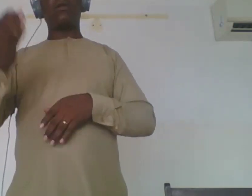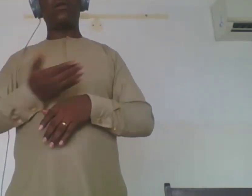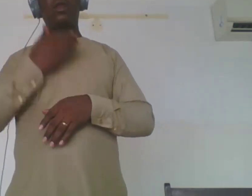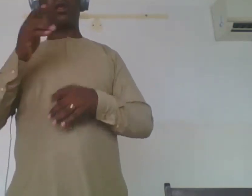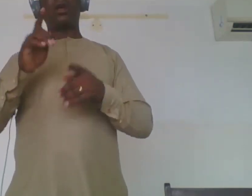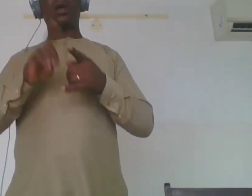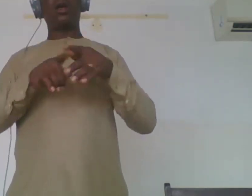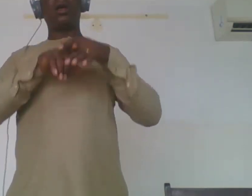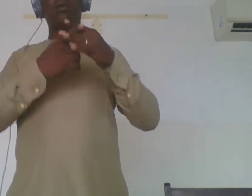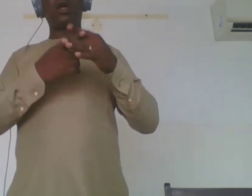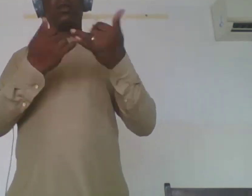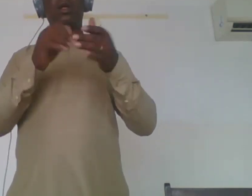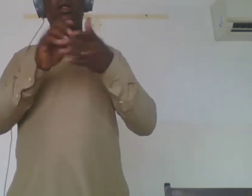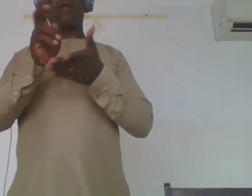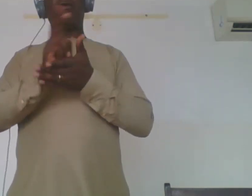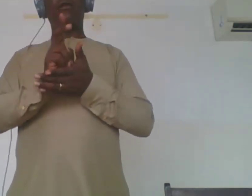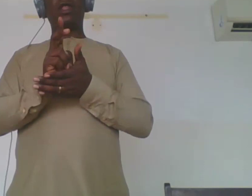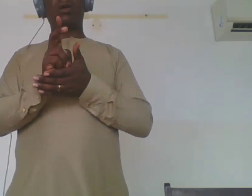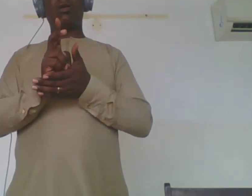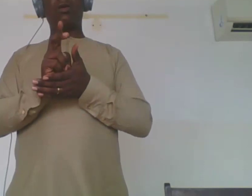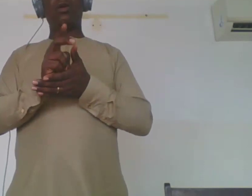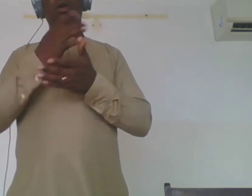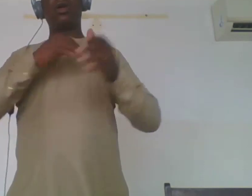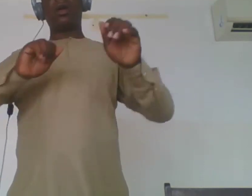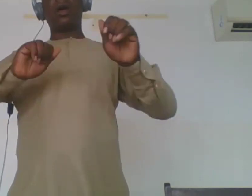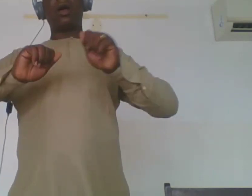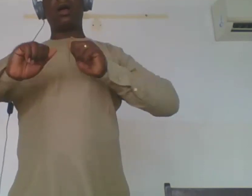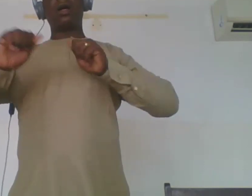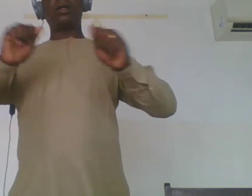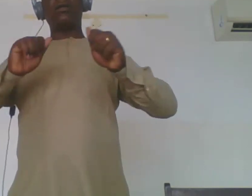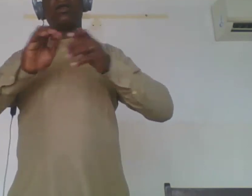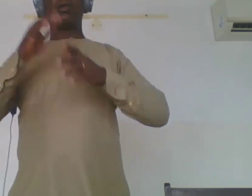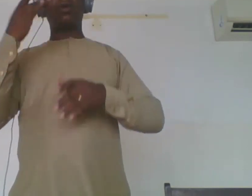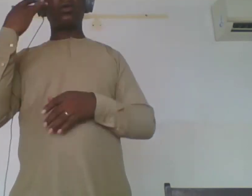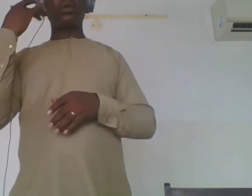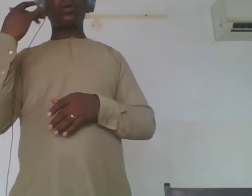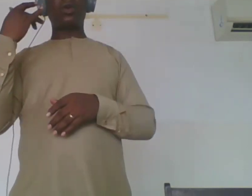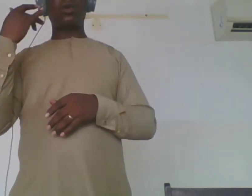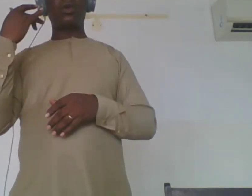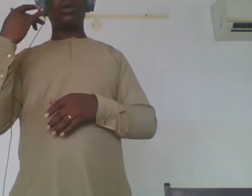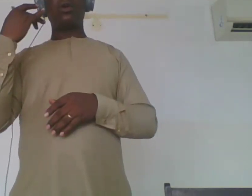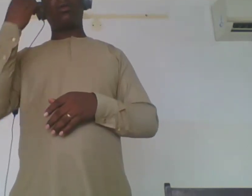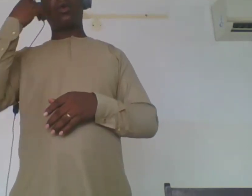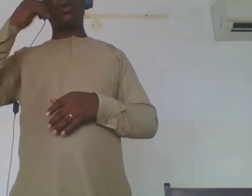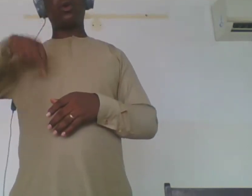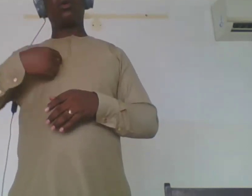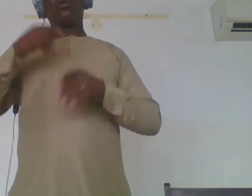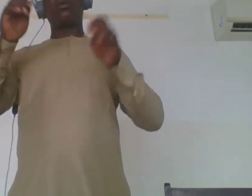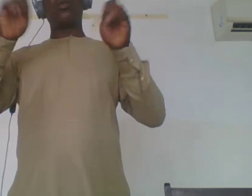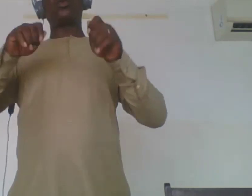maintenant ta vidéo et activer ton son euh pour que nous puissions entendre